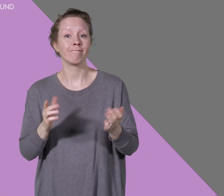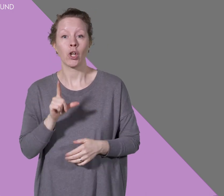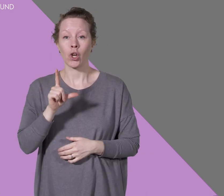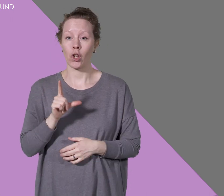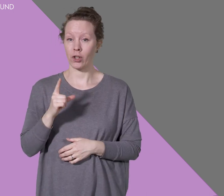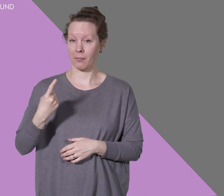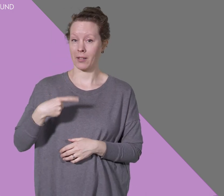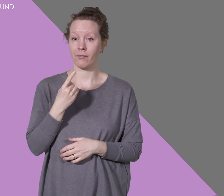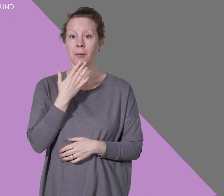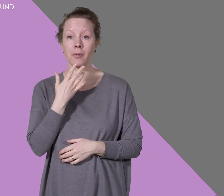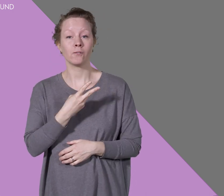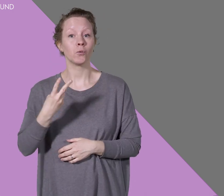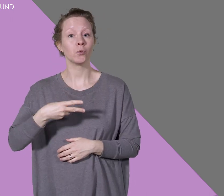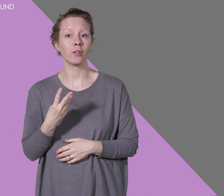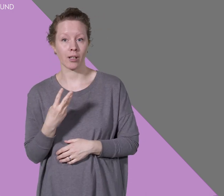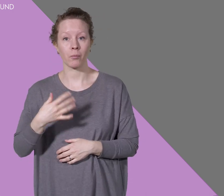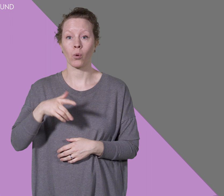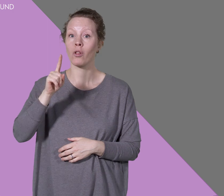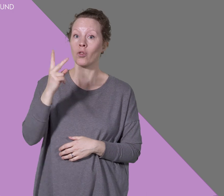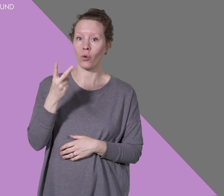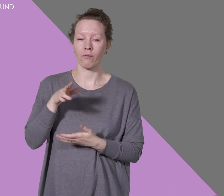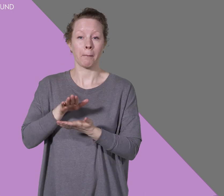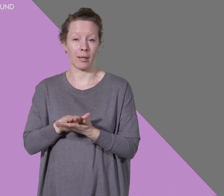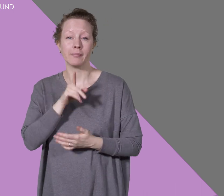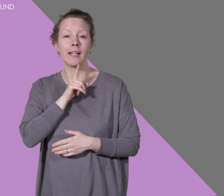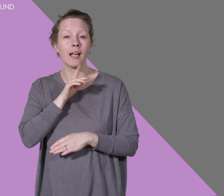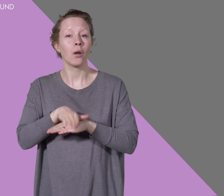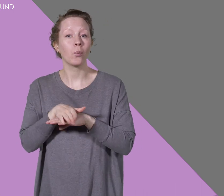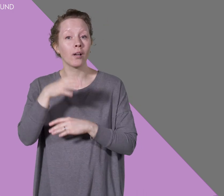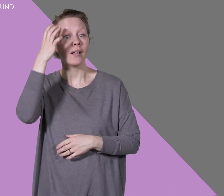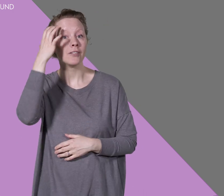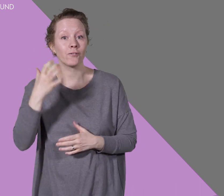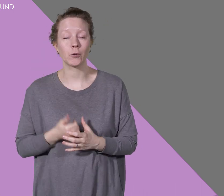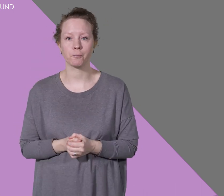i Helsingfors lördagen den 11.3.2023 kl. 12.00.